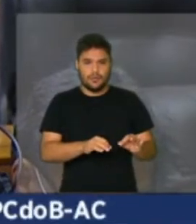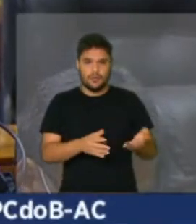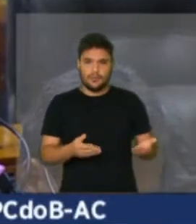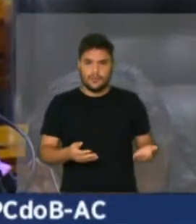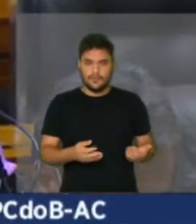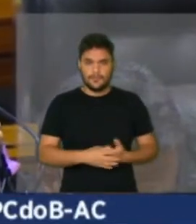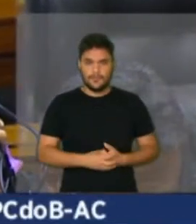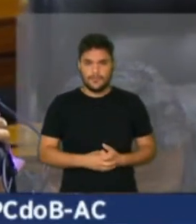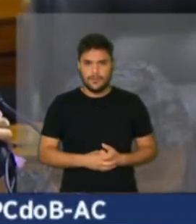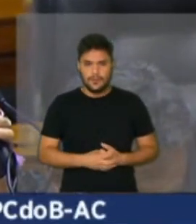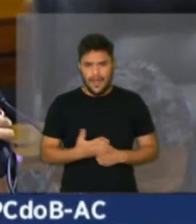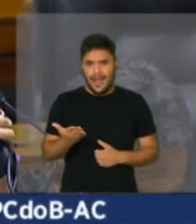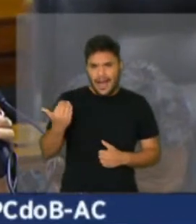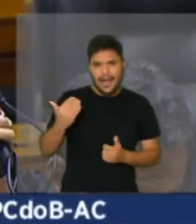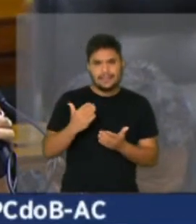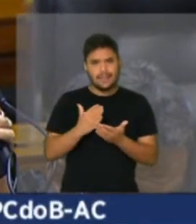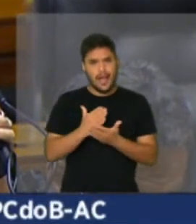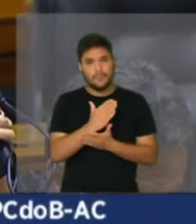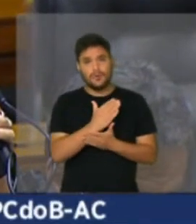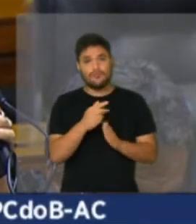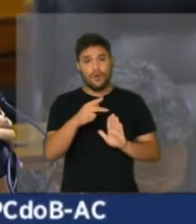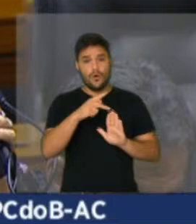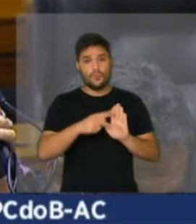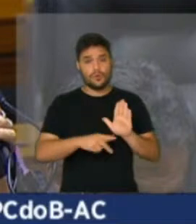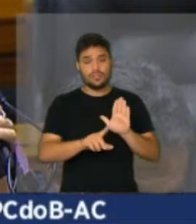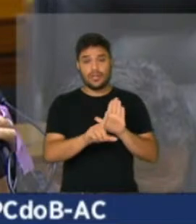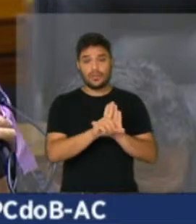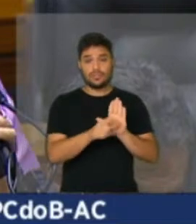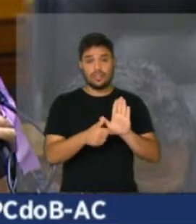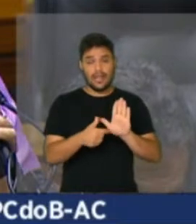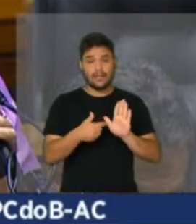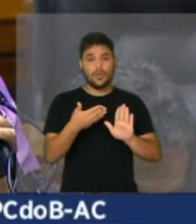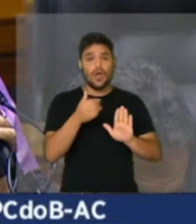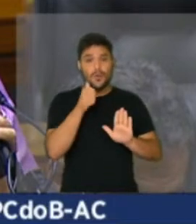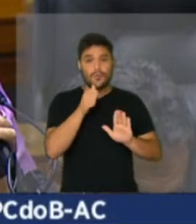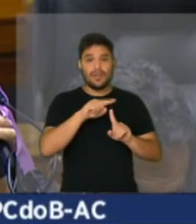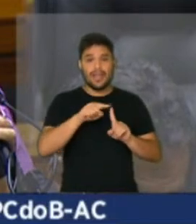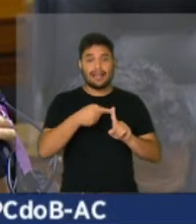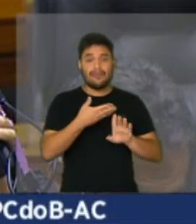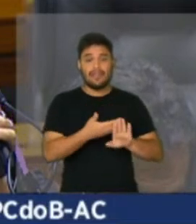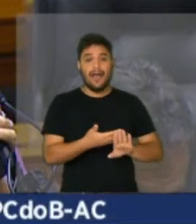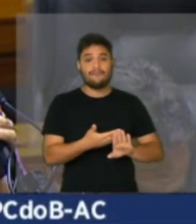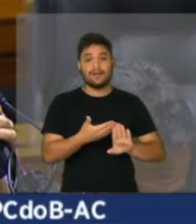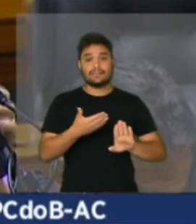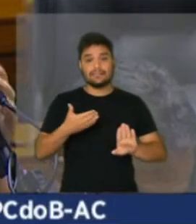APROVAMOS O PROJETO DE LEI DO AFASTAMENTO DAS GRÁVIDAS, DO TRABALHO PRESENCIAL, INCLUSIVE UM PROJETO DE AUTORIA DA